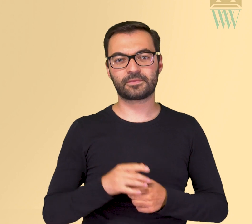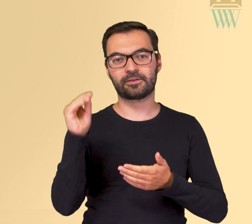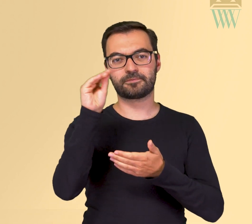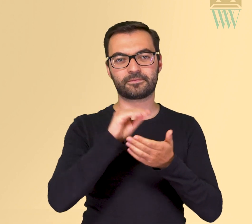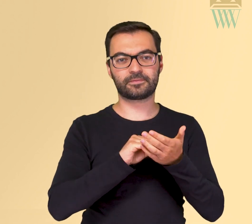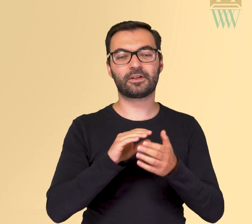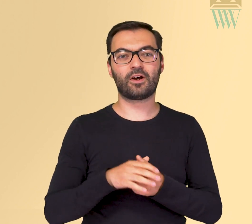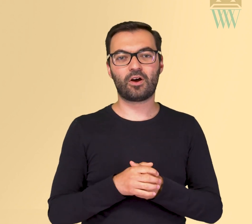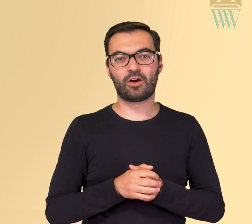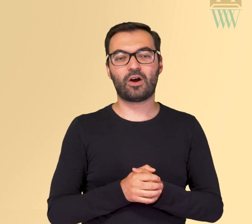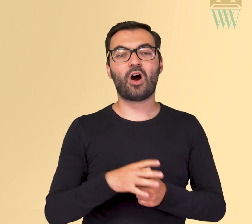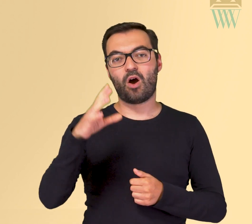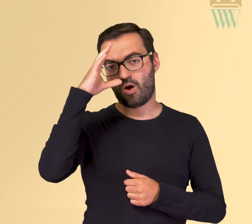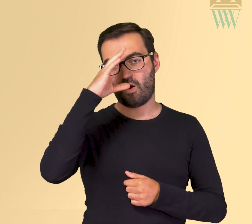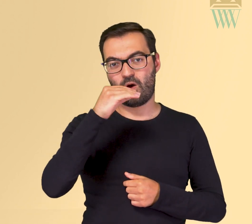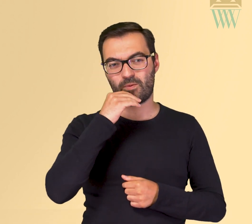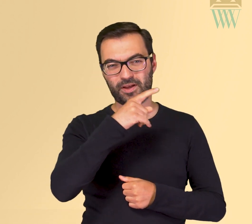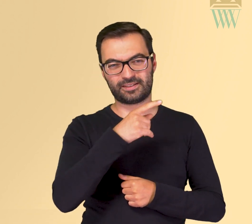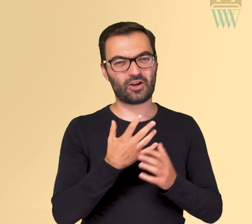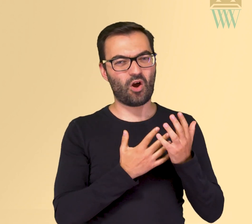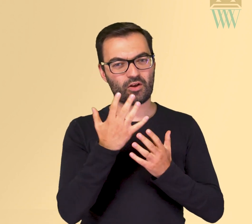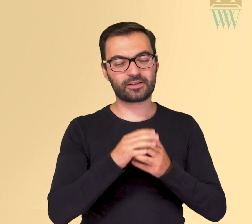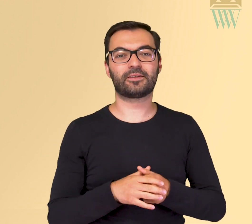Obraz będący alegorią ognia